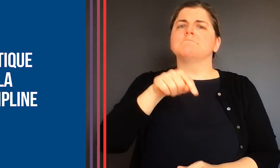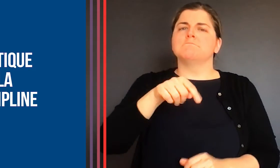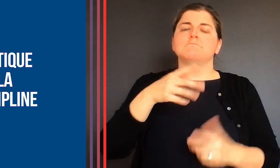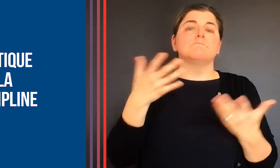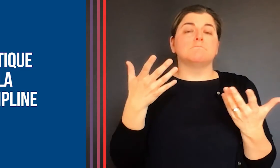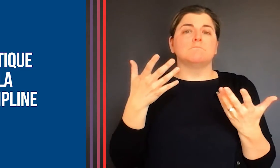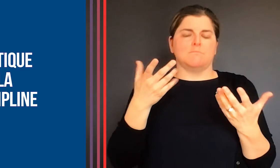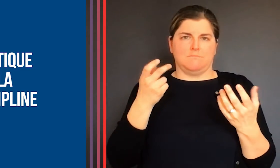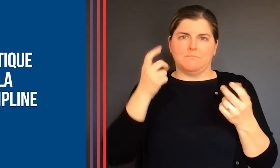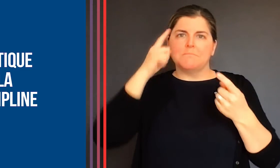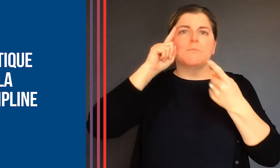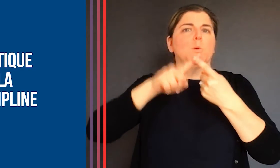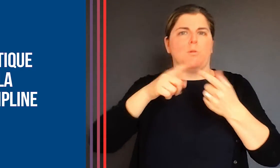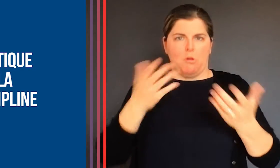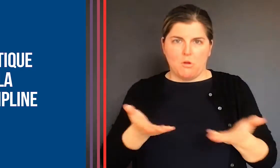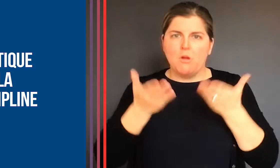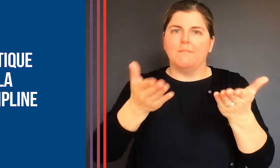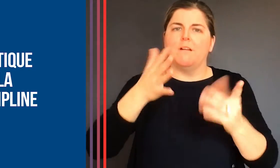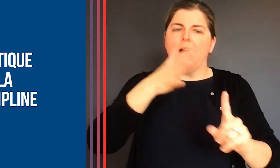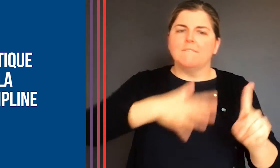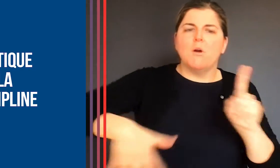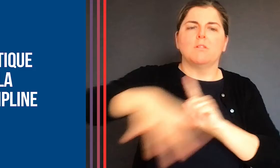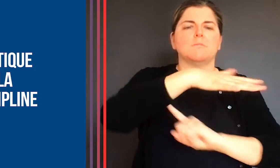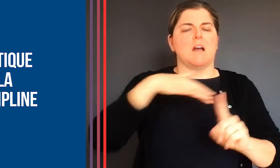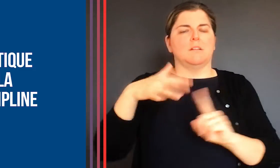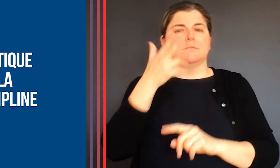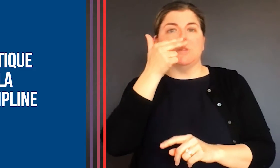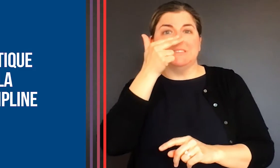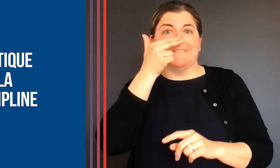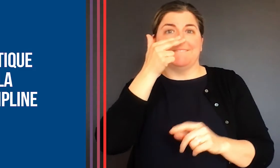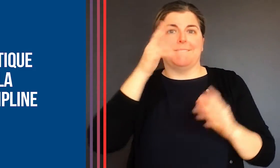Fournir un environnement sportif centré